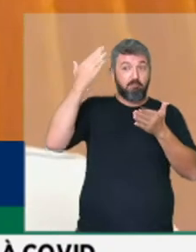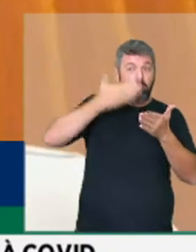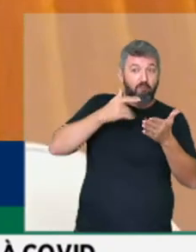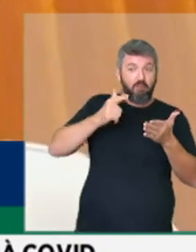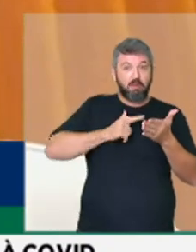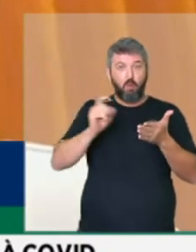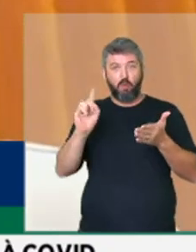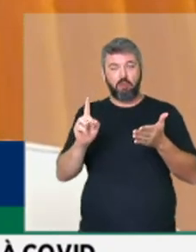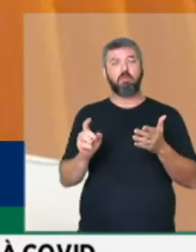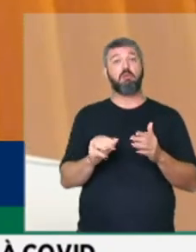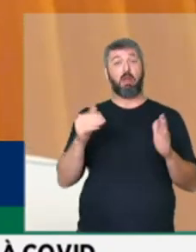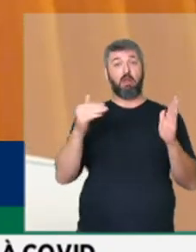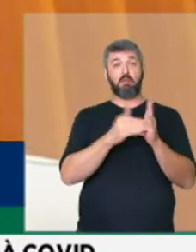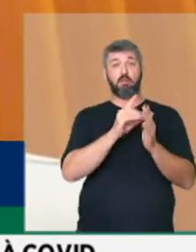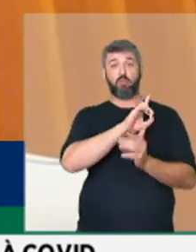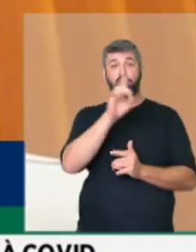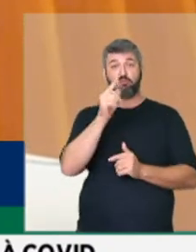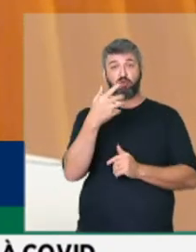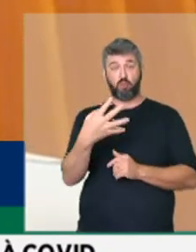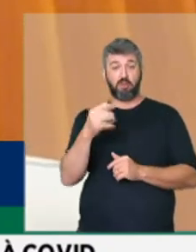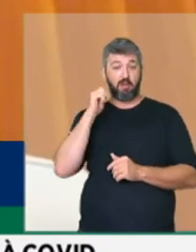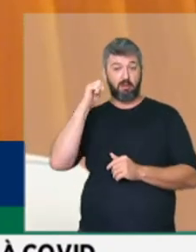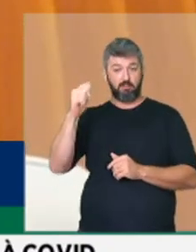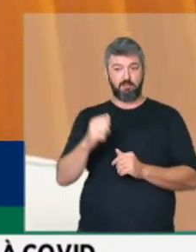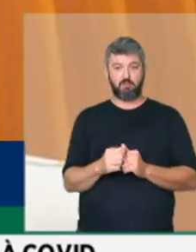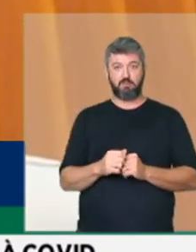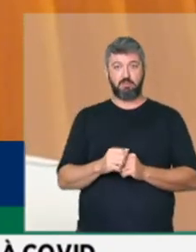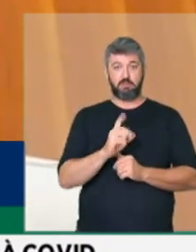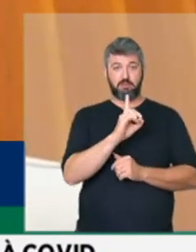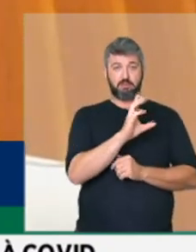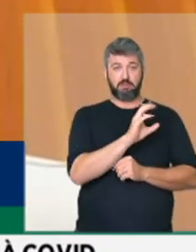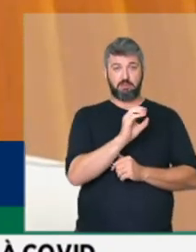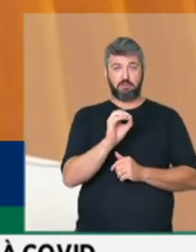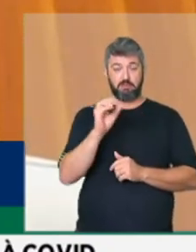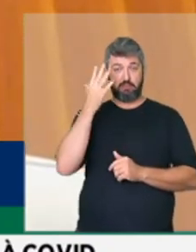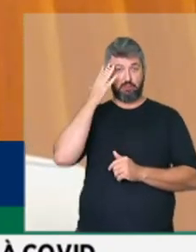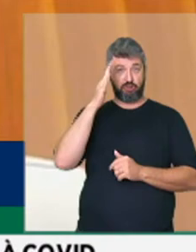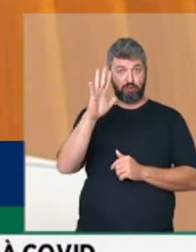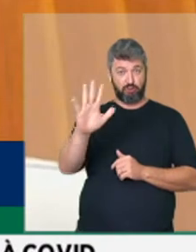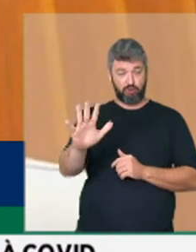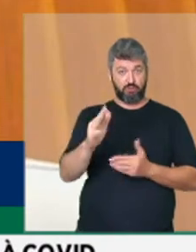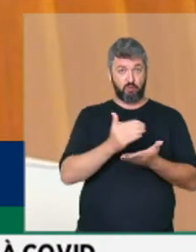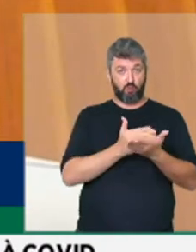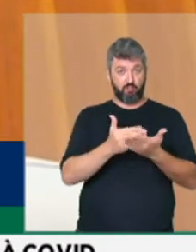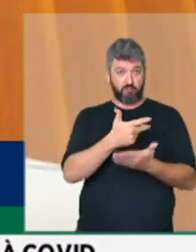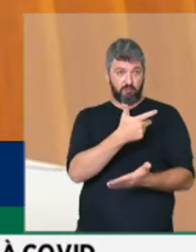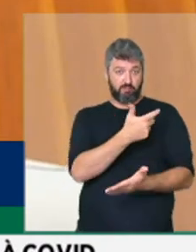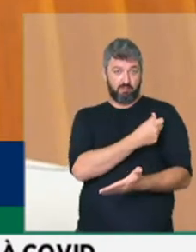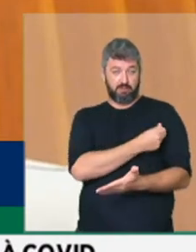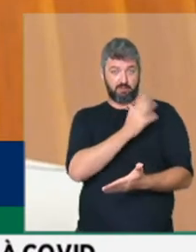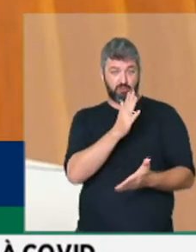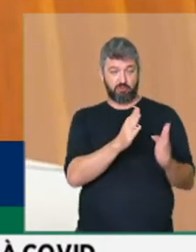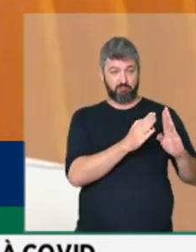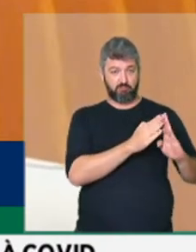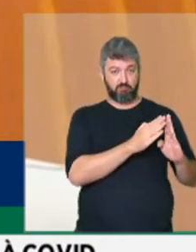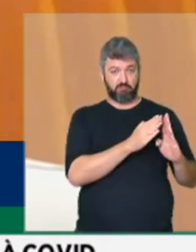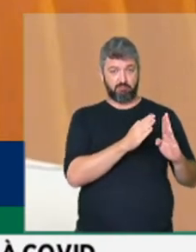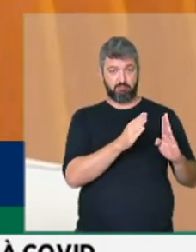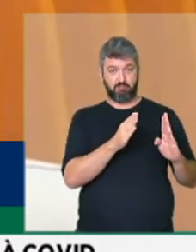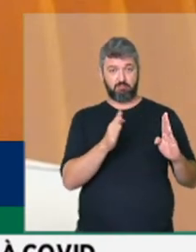APENAS 41 MILHÕES, 468 MIL DOSES... DE VACINAS. 28 MILHÕ ES, 969 MIL, PRIMEIRAS